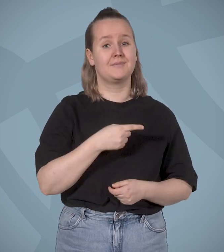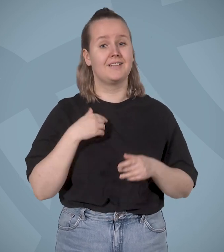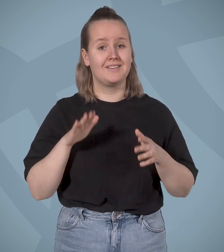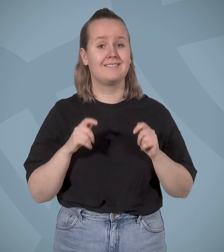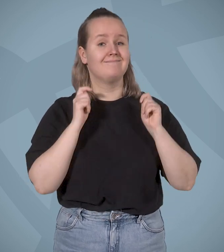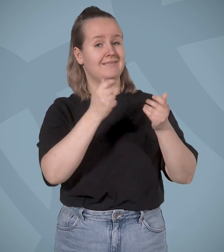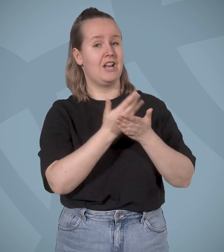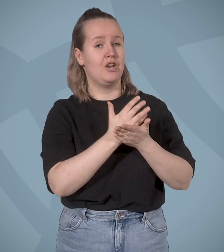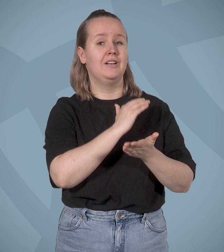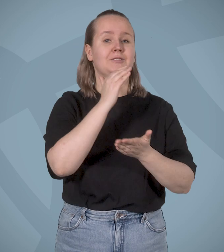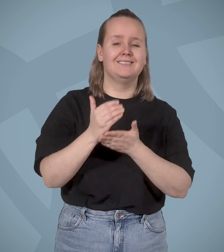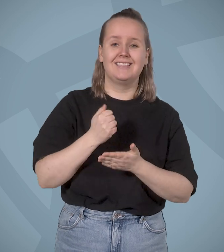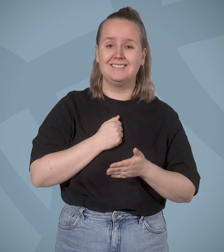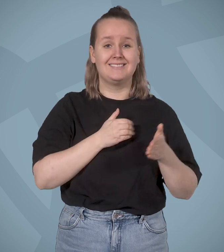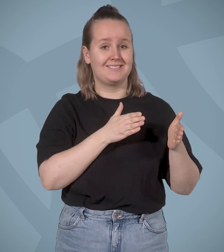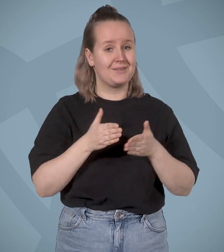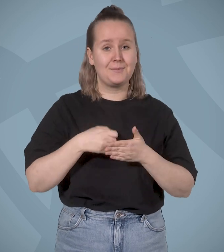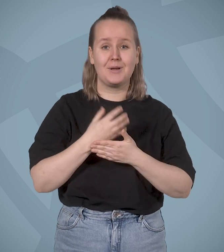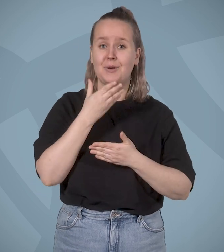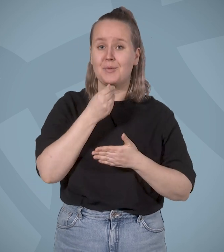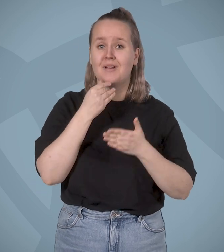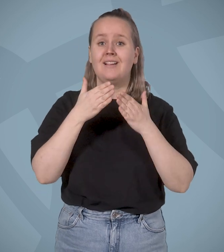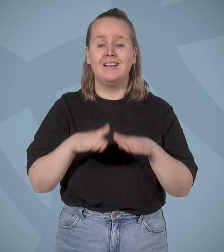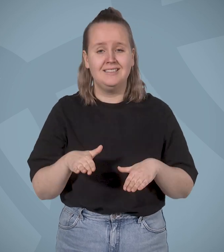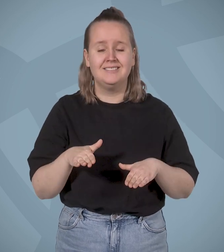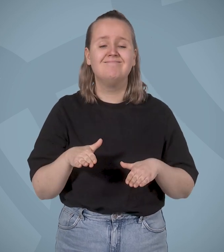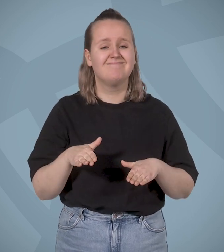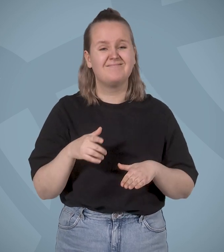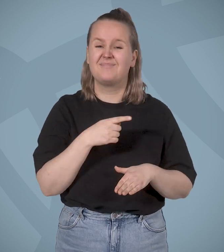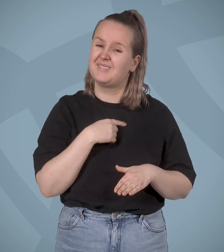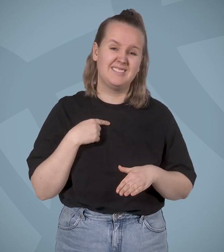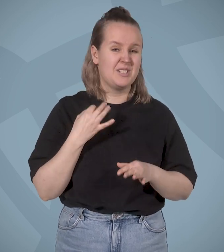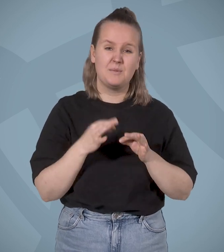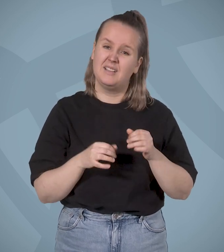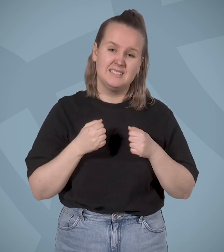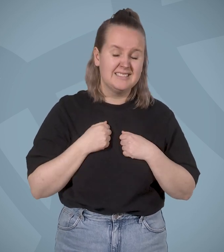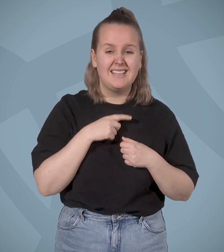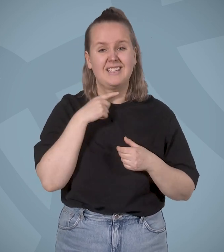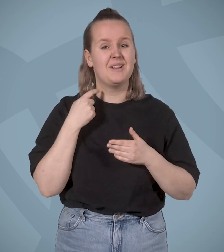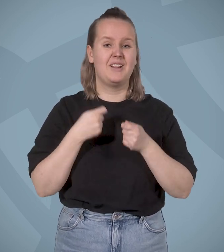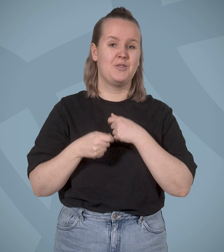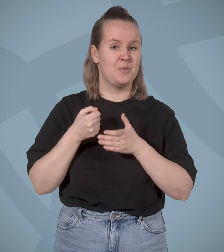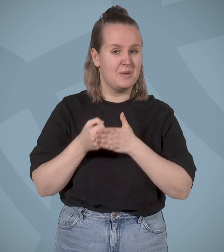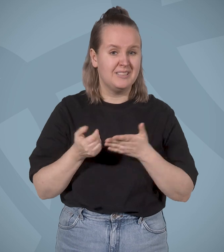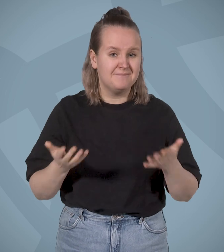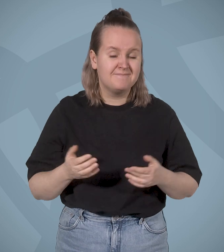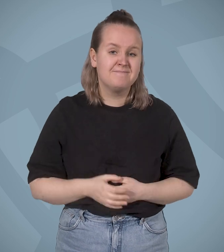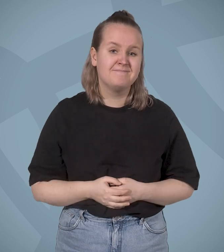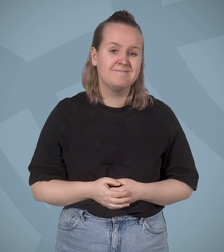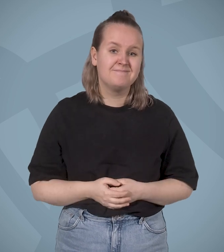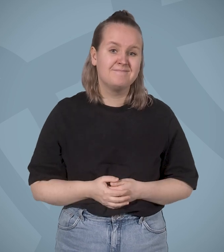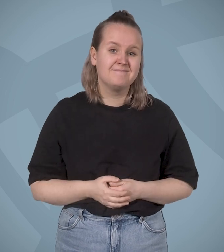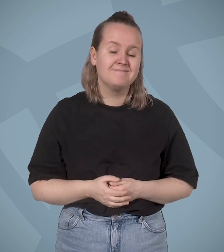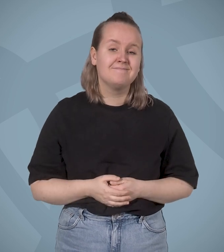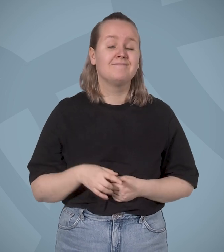Olemme hakeneet rahoitusta pohjoismaisen nuorisoleirin järjestämiseksi, mutta emme ole onnistuneet saamaan tarvittavaa taloudellista tukea.